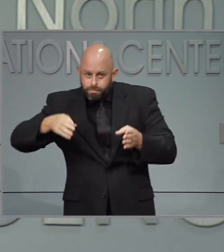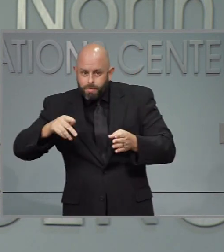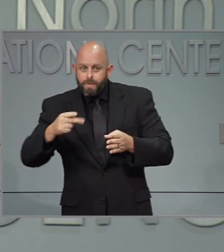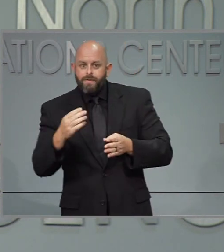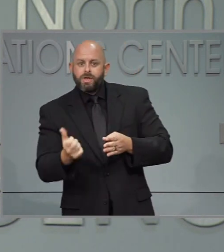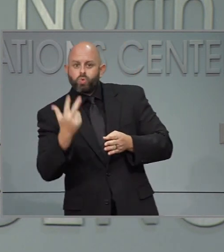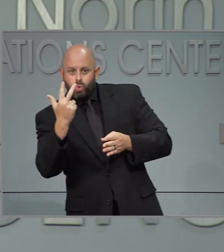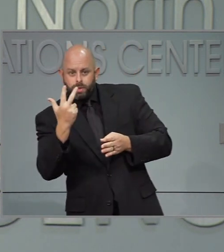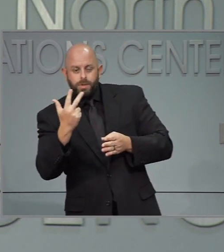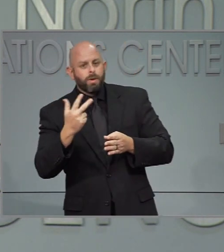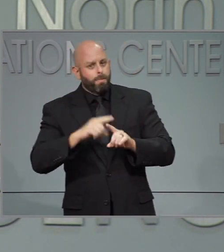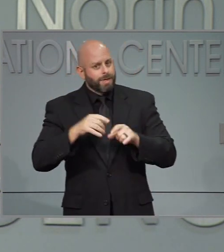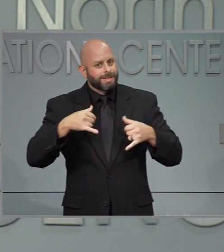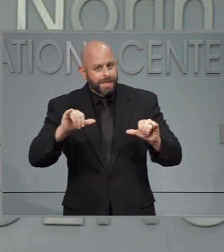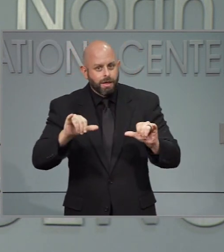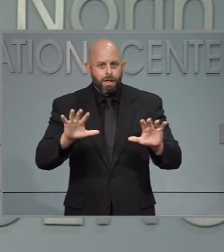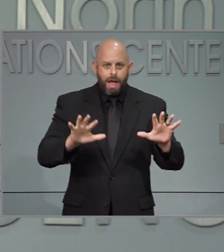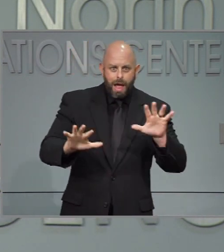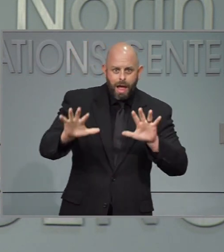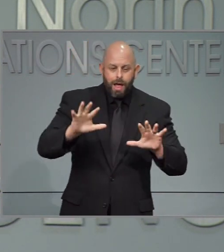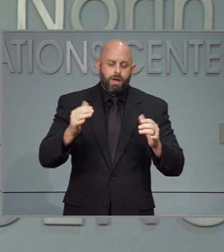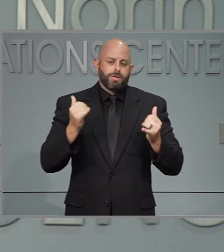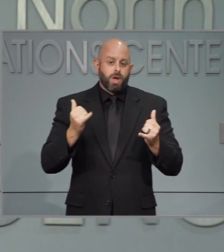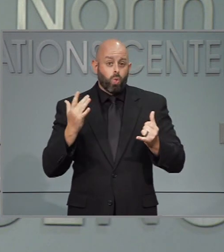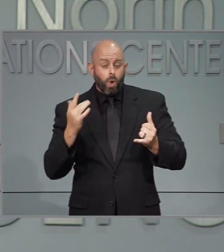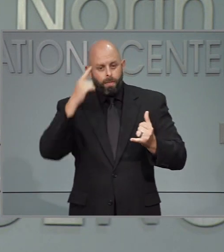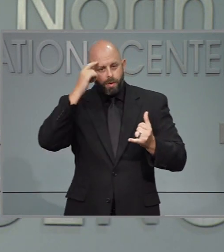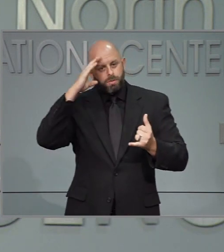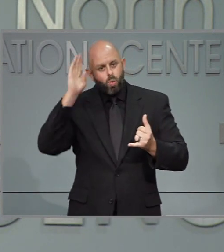razones por las por el esto de esta situación está para ti.